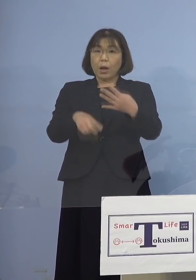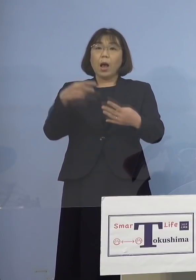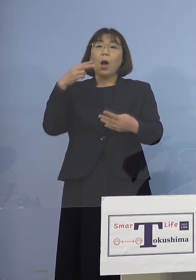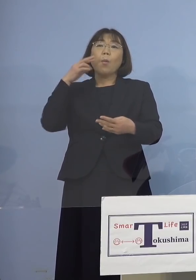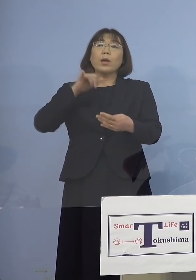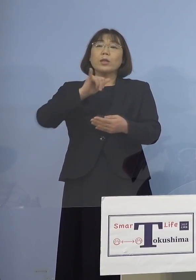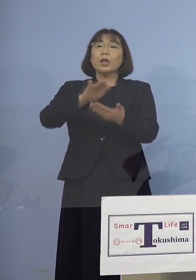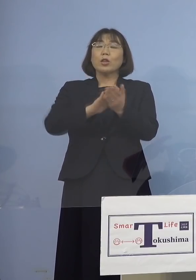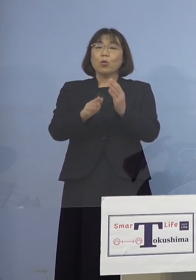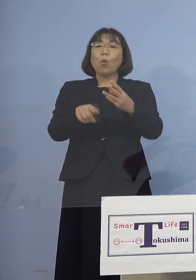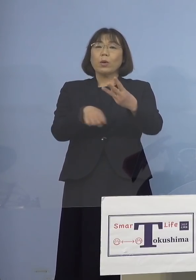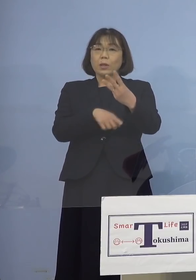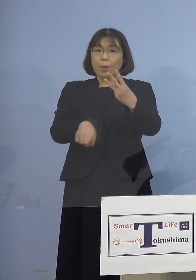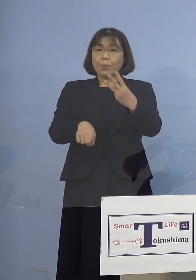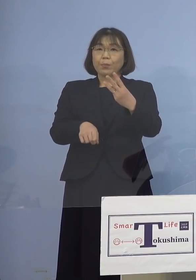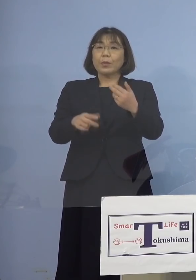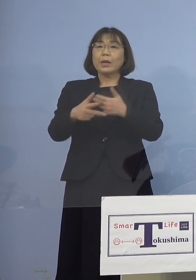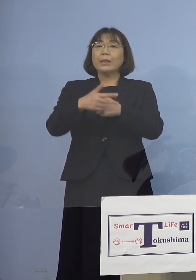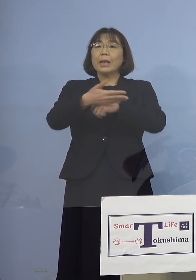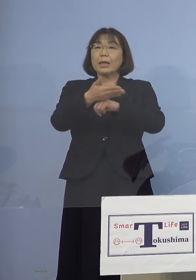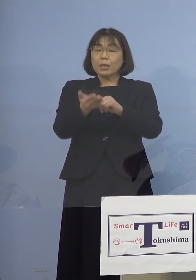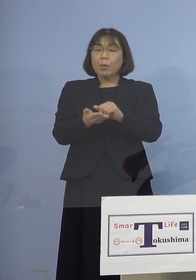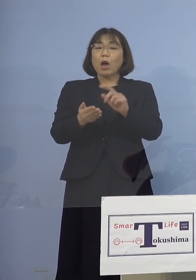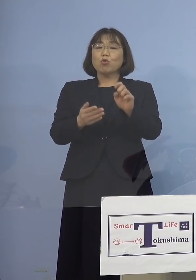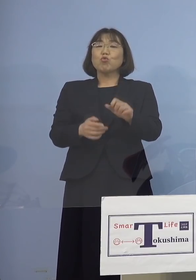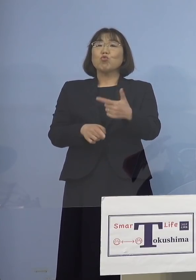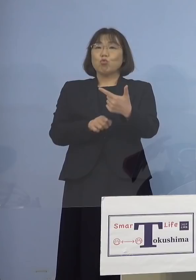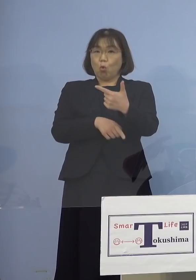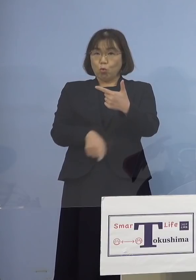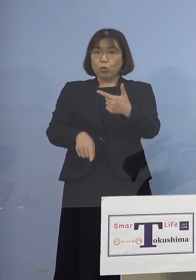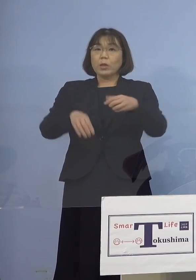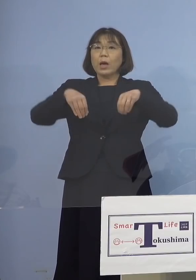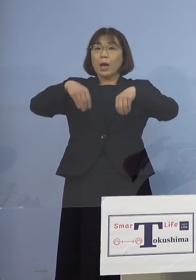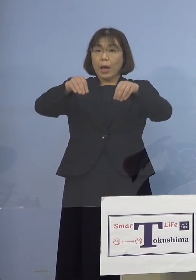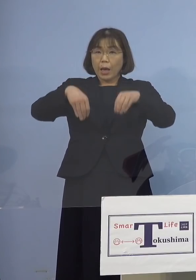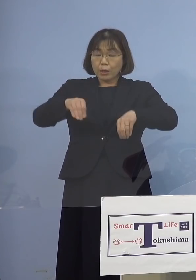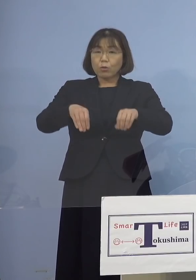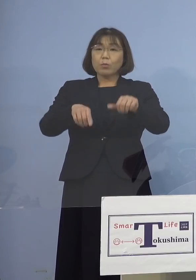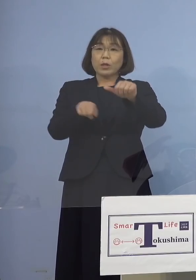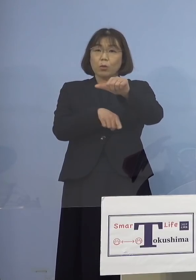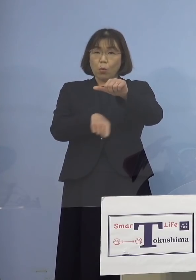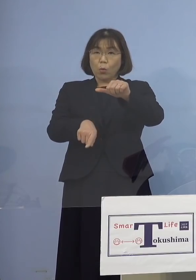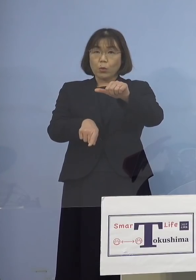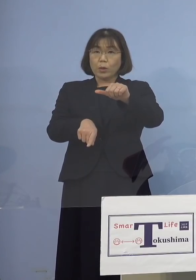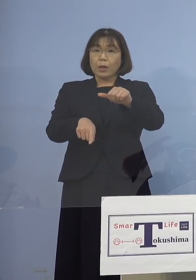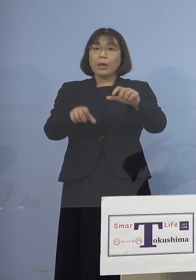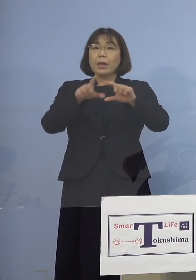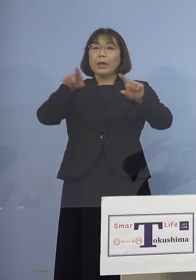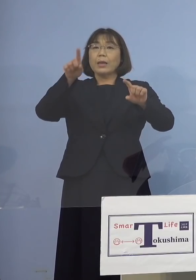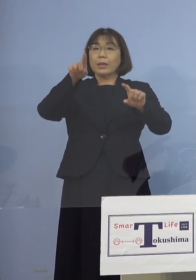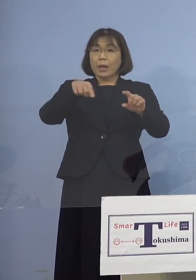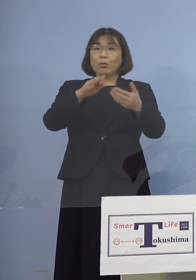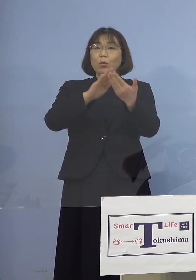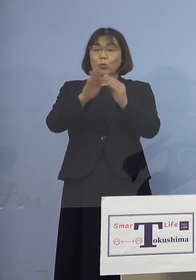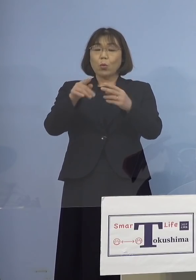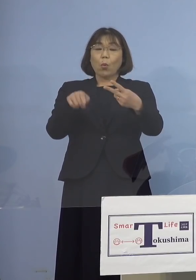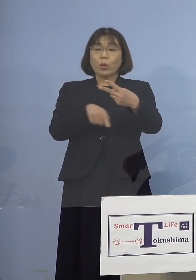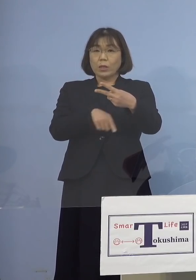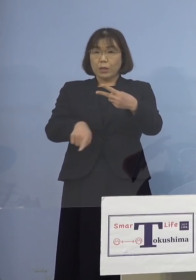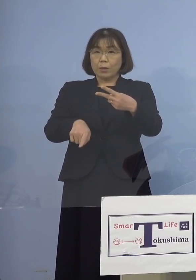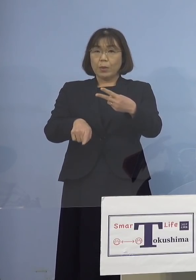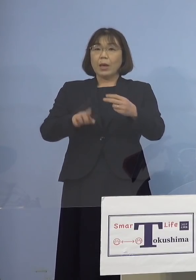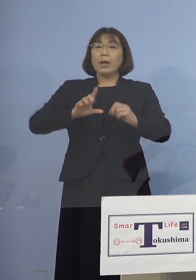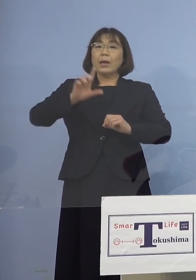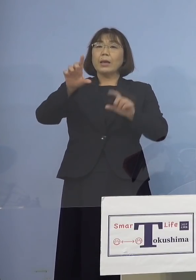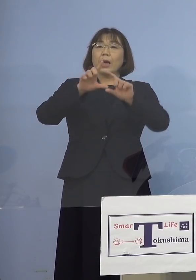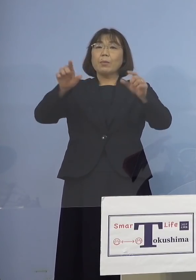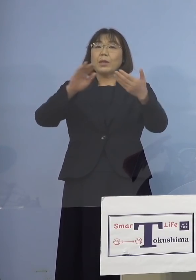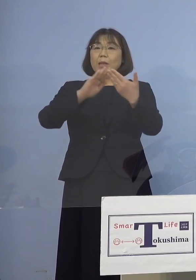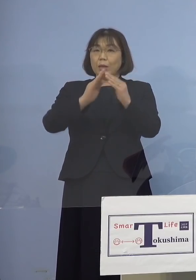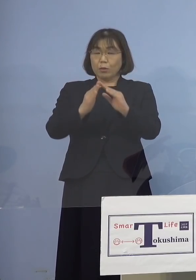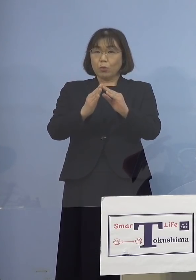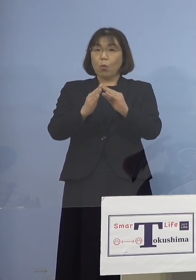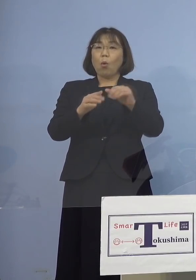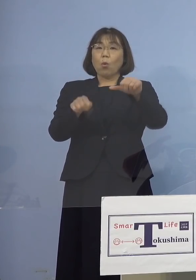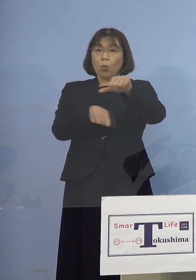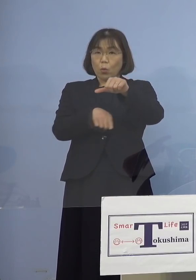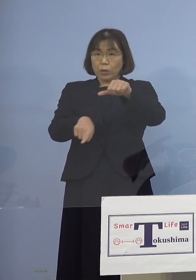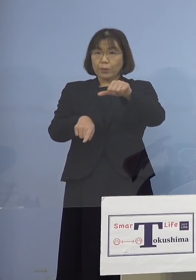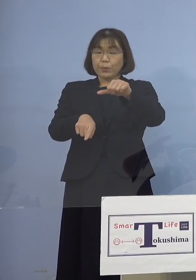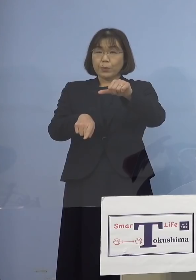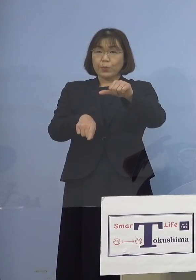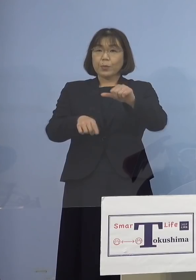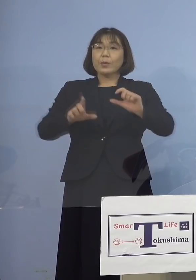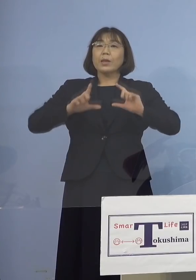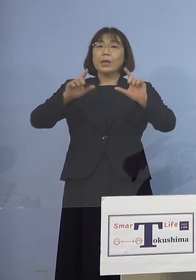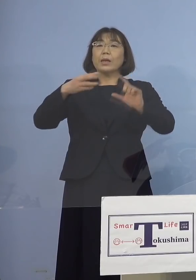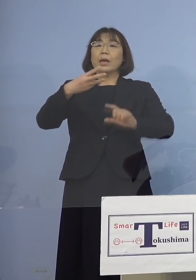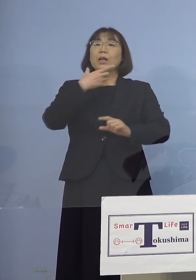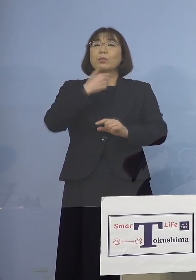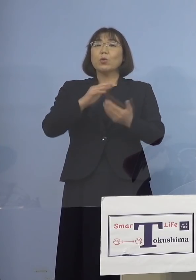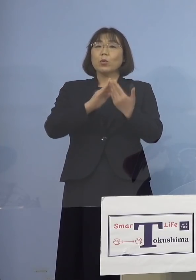北島町16名、藍住町5名、板野町2名 上板町5名、東みよし町1名